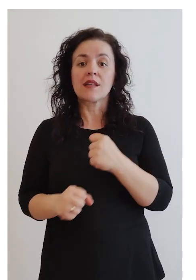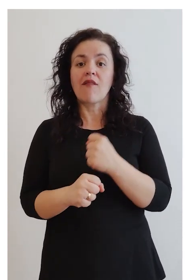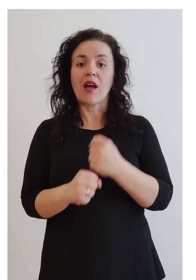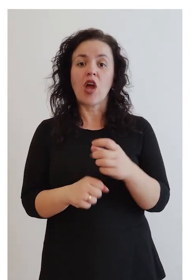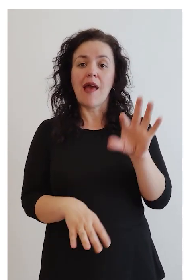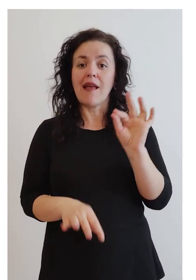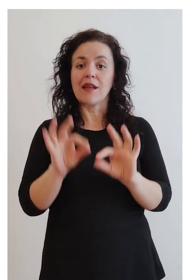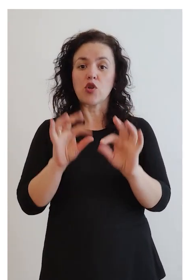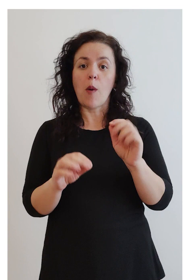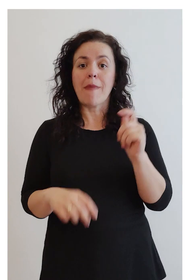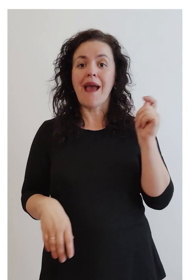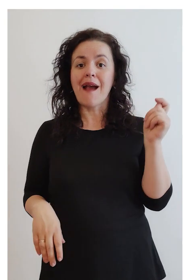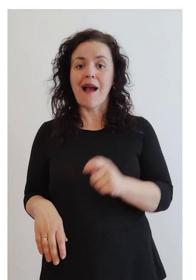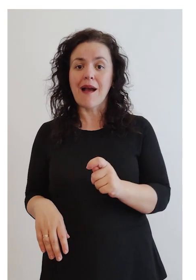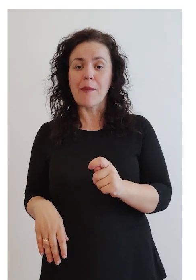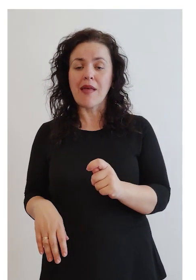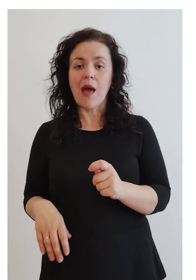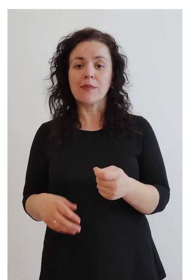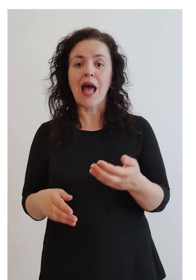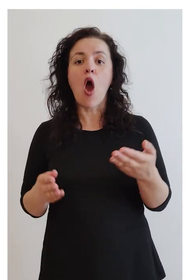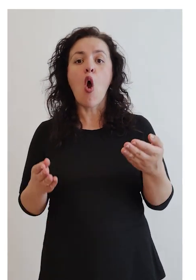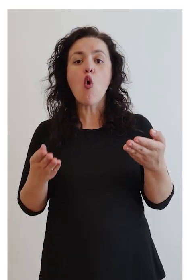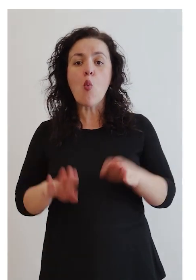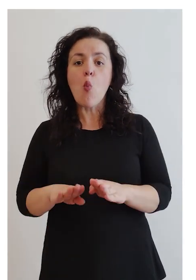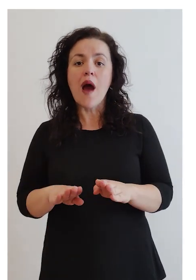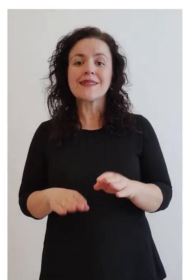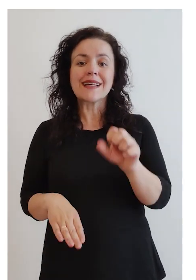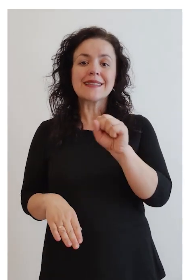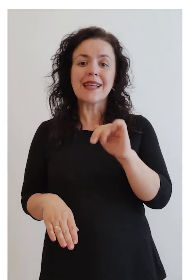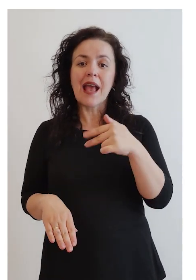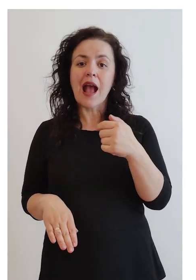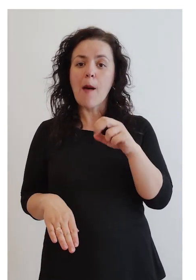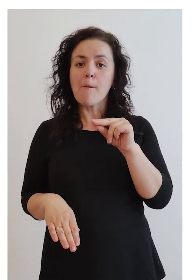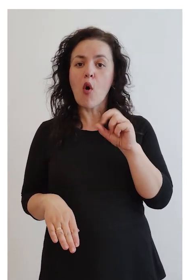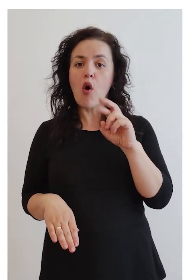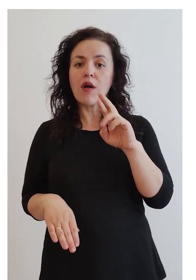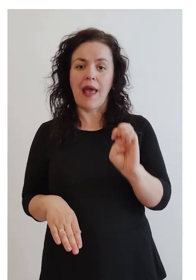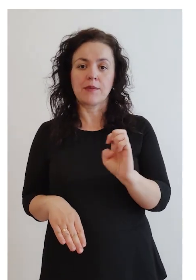Multe țări asiatice impun pedeapsa cu moartea pentru traficul de droguri.